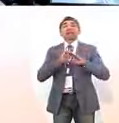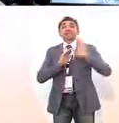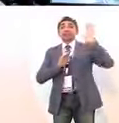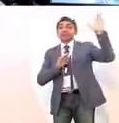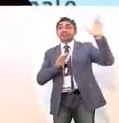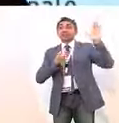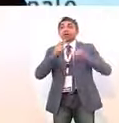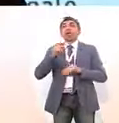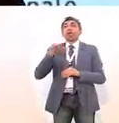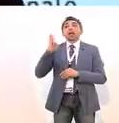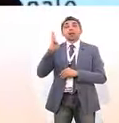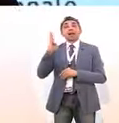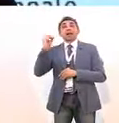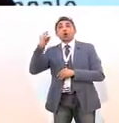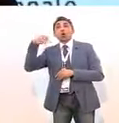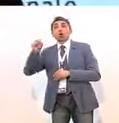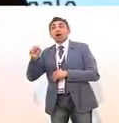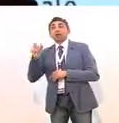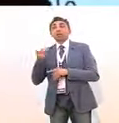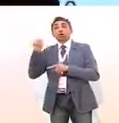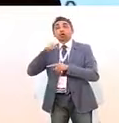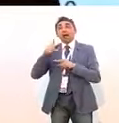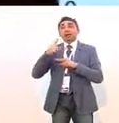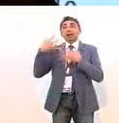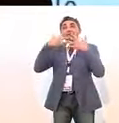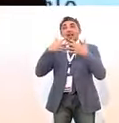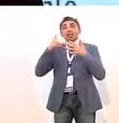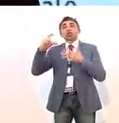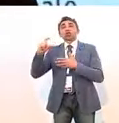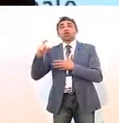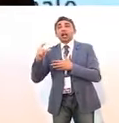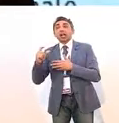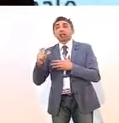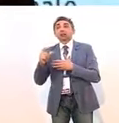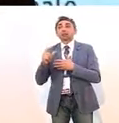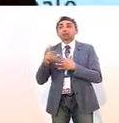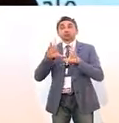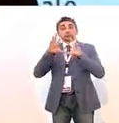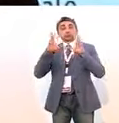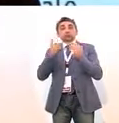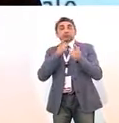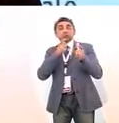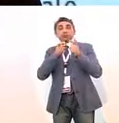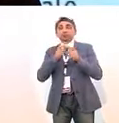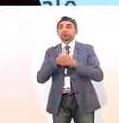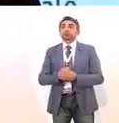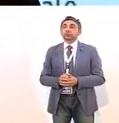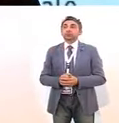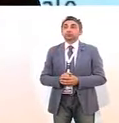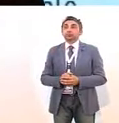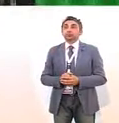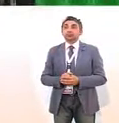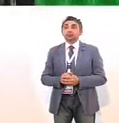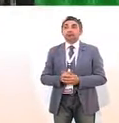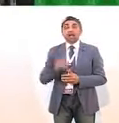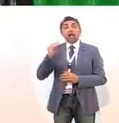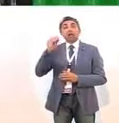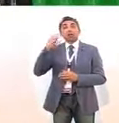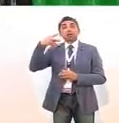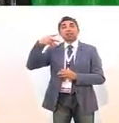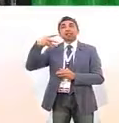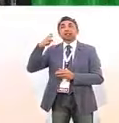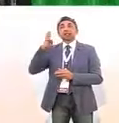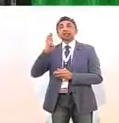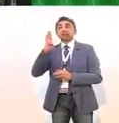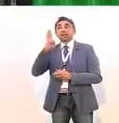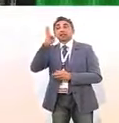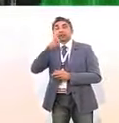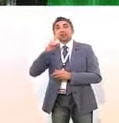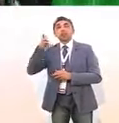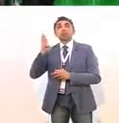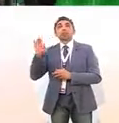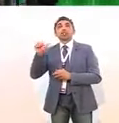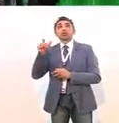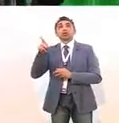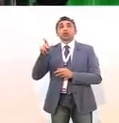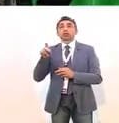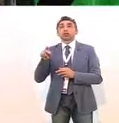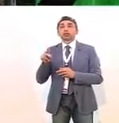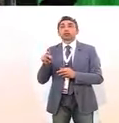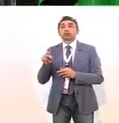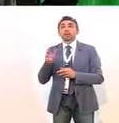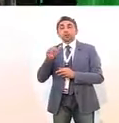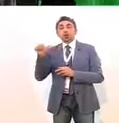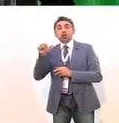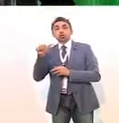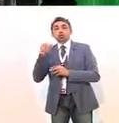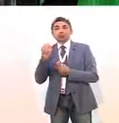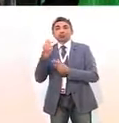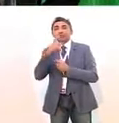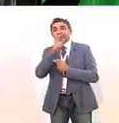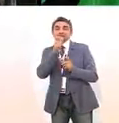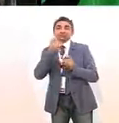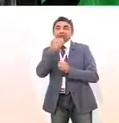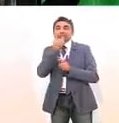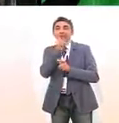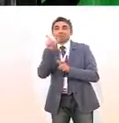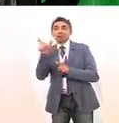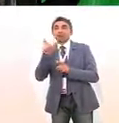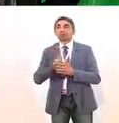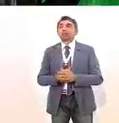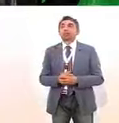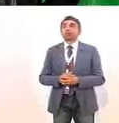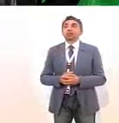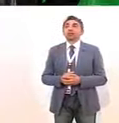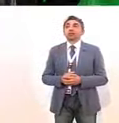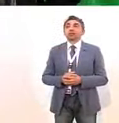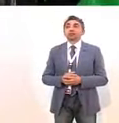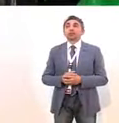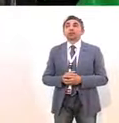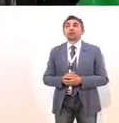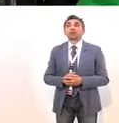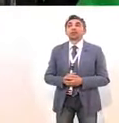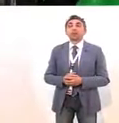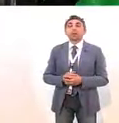Barack Obama, a partire da domani, a Chicago, alla Obama Foundation Summit. Il grande messaggio